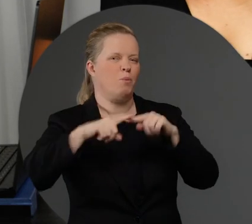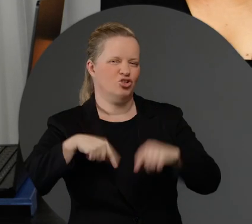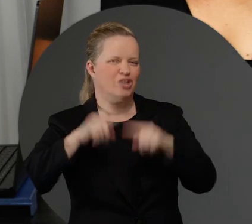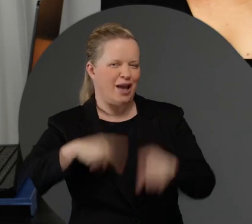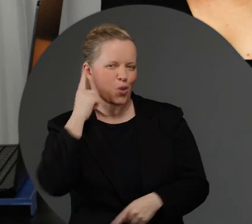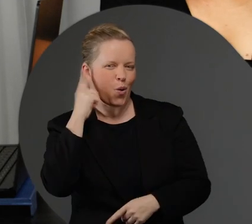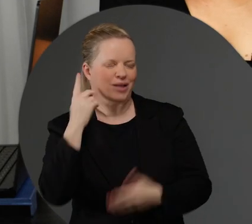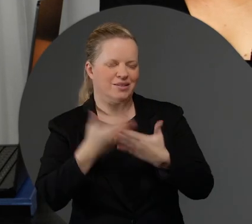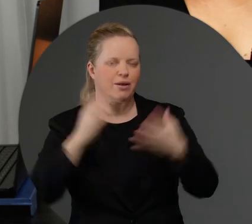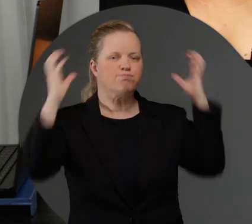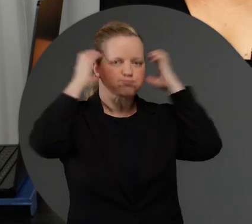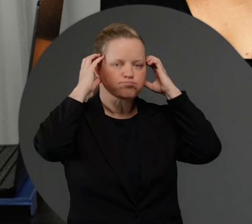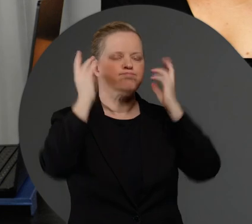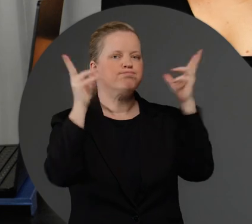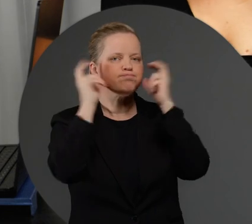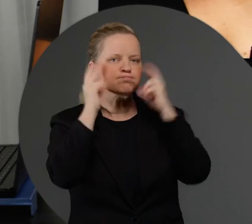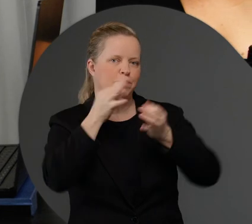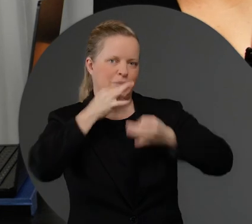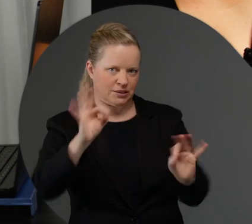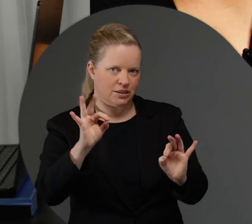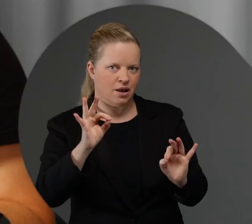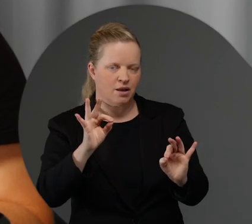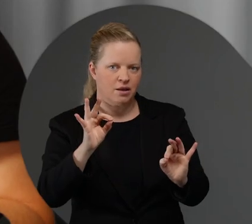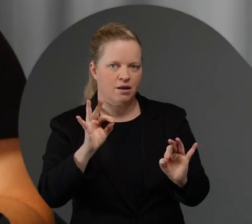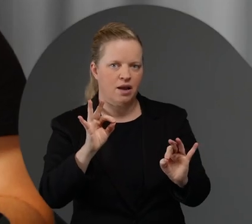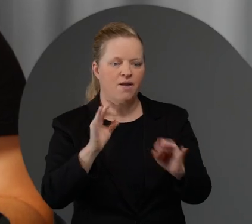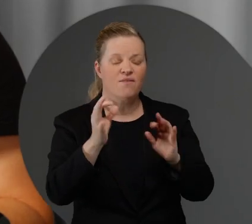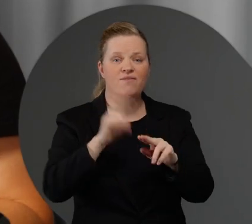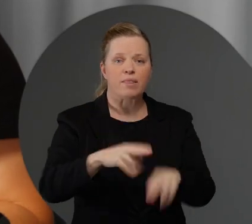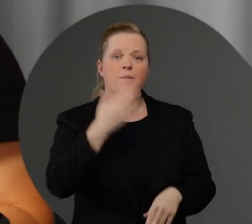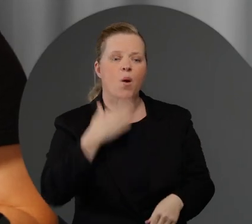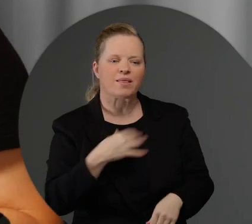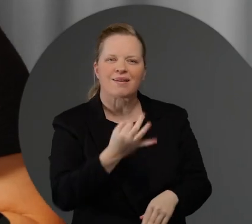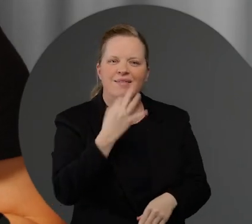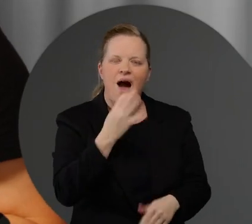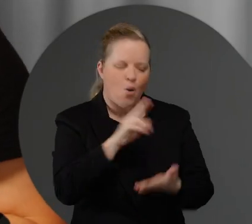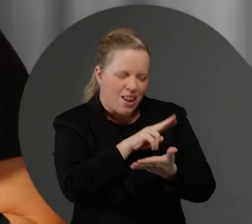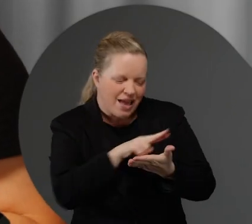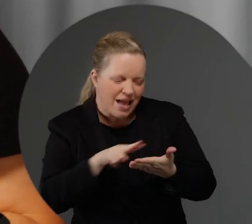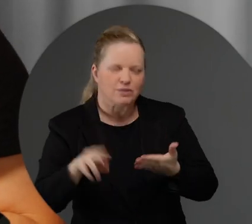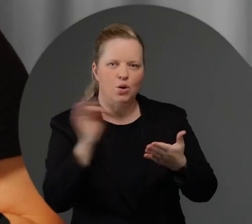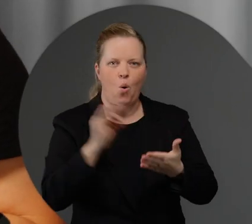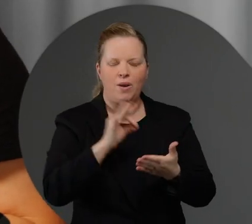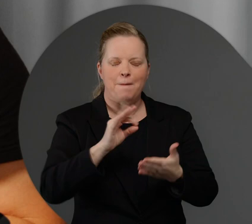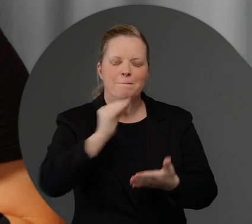schon schlecht höre und da verstehe ich es natürlich besser. Also wenn ich was genauer lesen will oder mir besser merken will vor allem auch, dann lese ich gerne auf der Braillezeile nach.